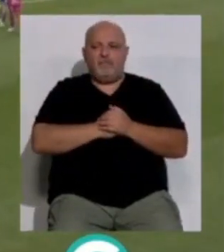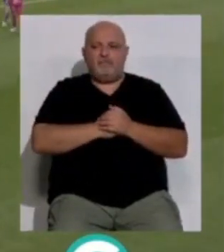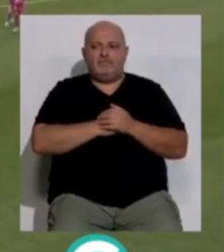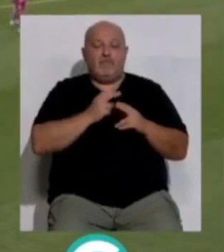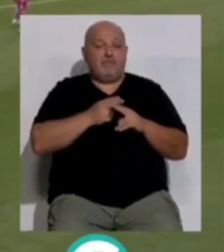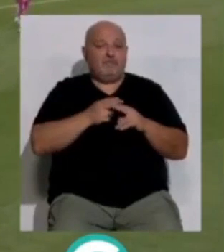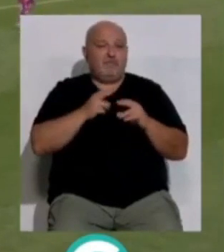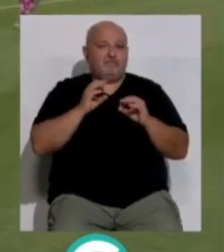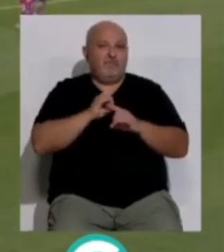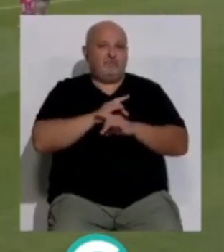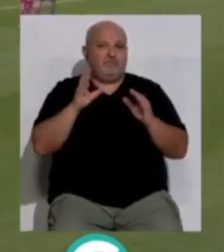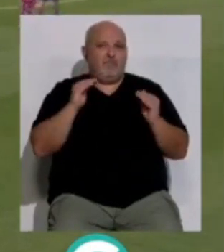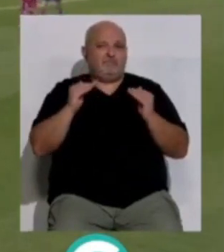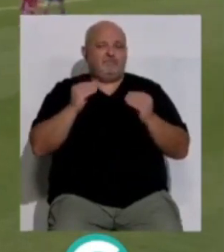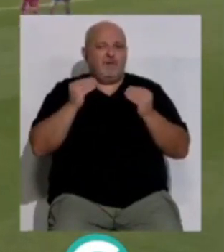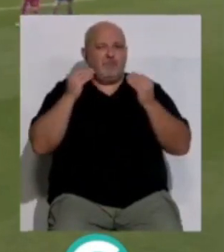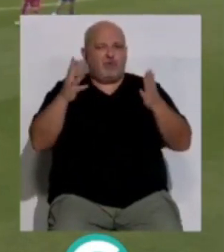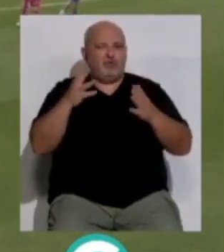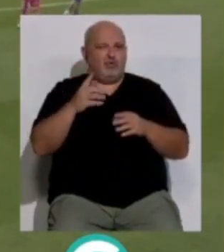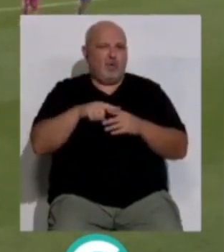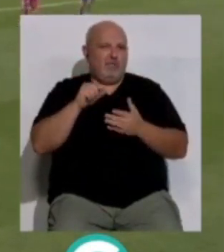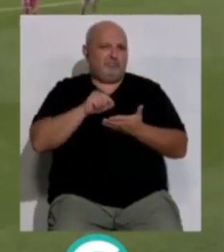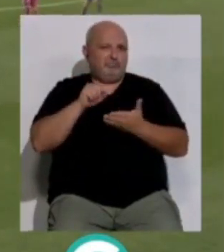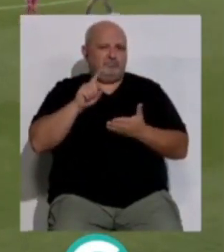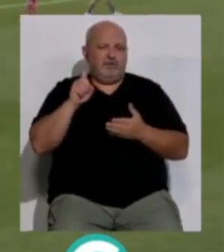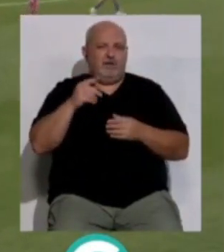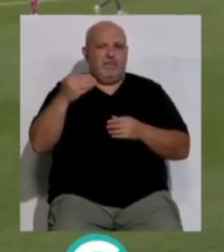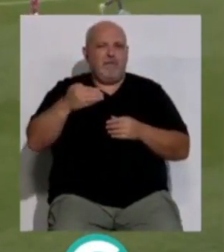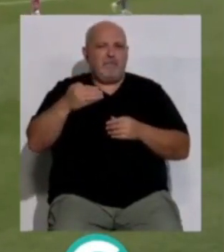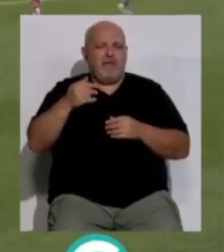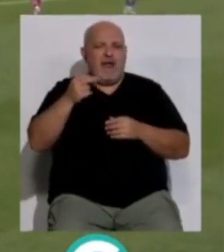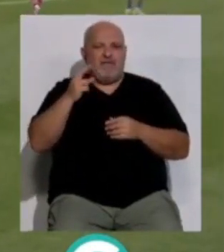tú bien comentas a etapas muy tempranas yo creo que desde benjamines alevines ya están captando